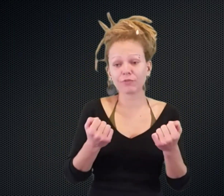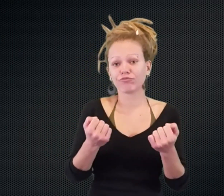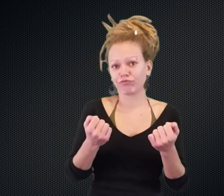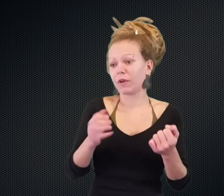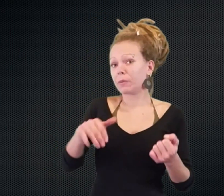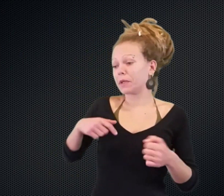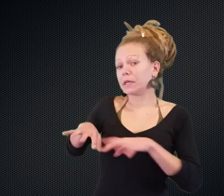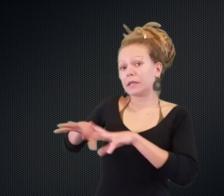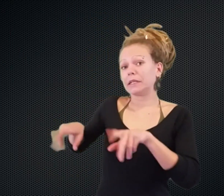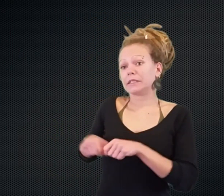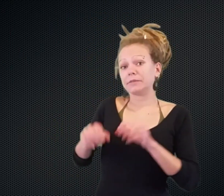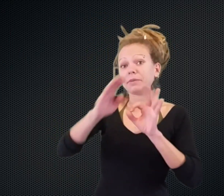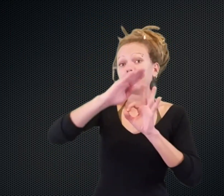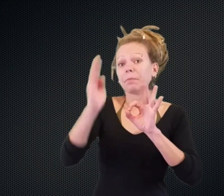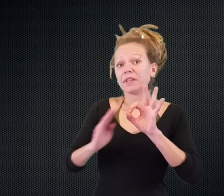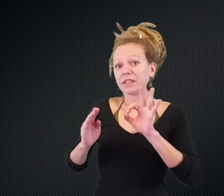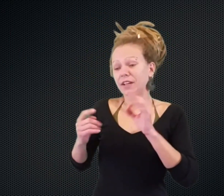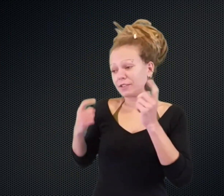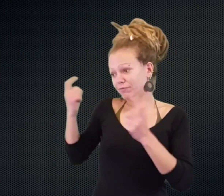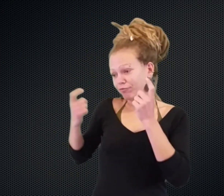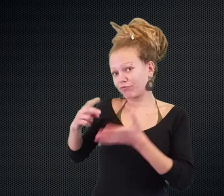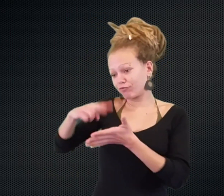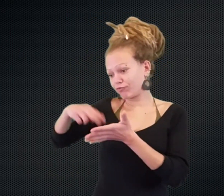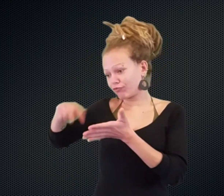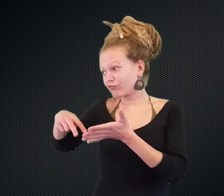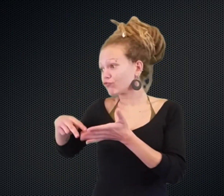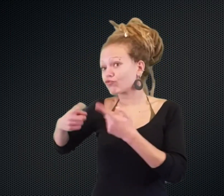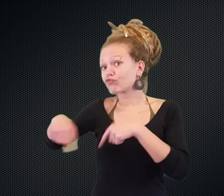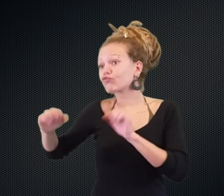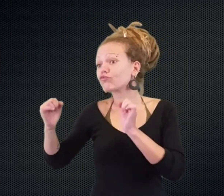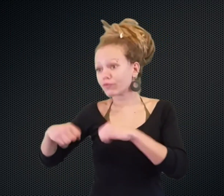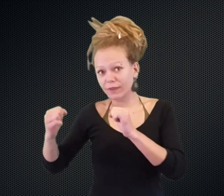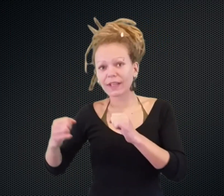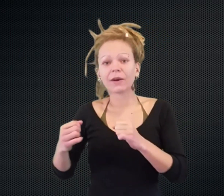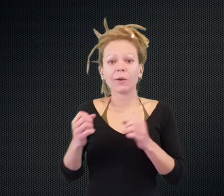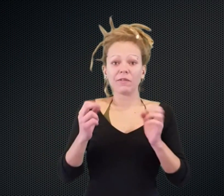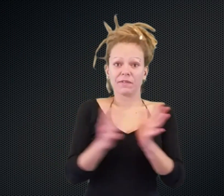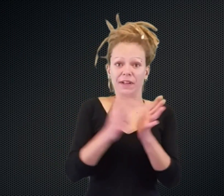Ensuite, l'équipe de SSB décide ou pas de valider le projet